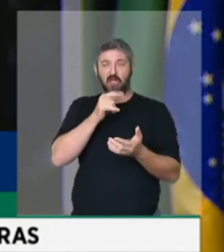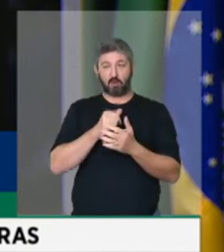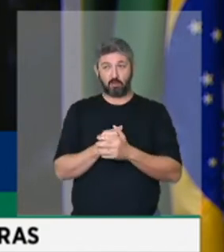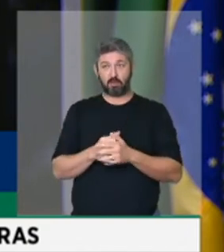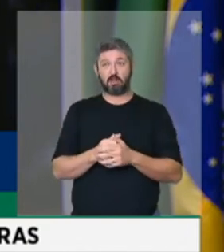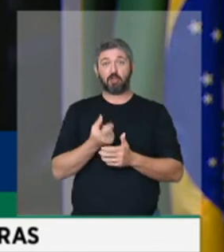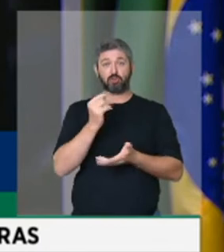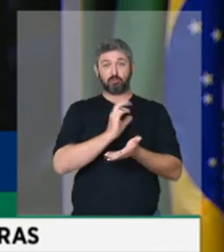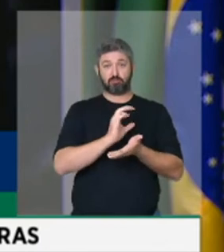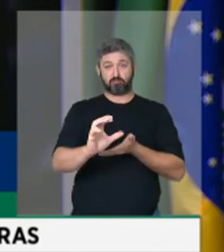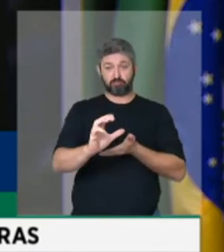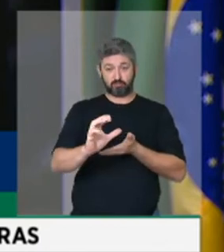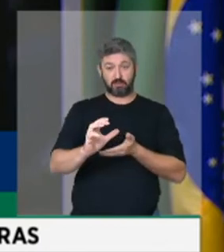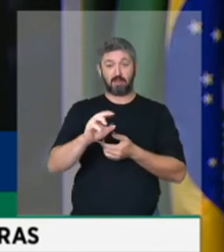ELETROBRAS. QUATRO. SUBSÍDIO VIA RECURSOS DA USINA DE